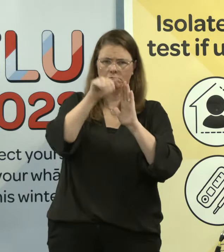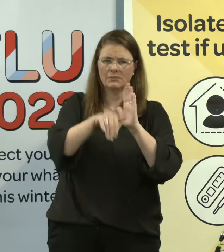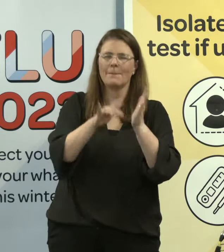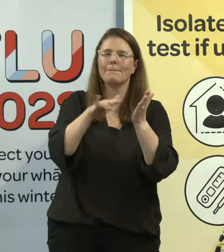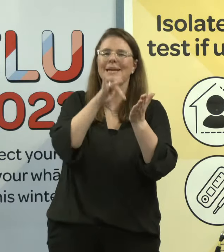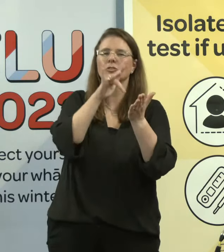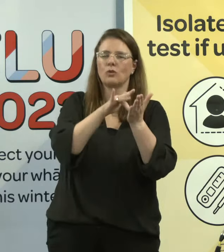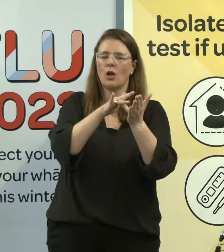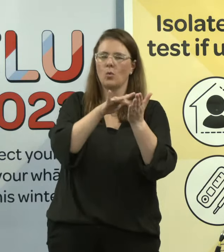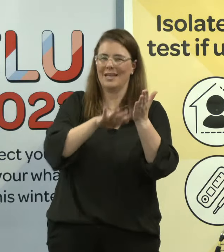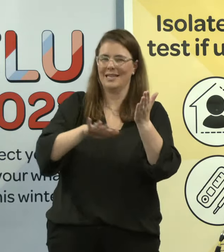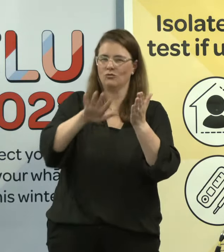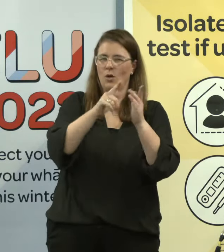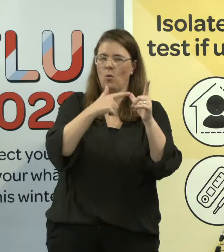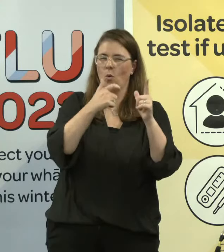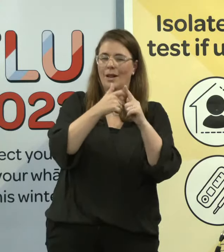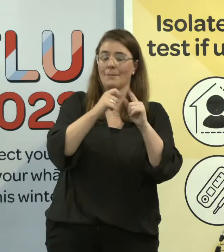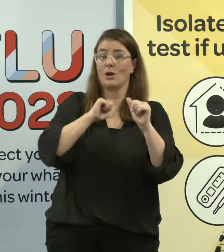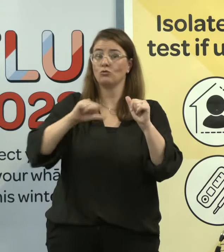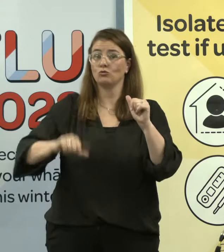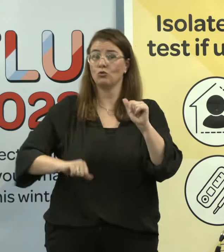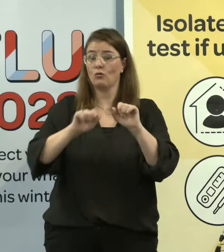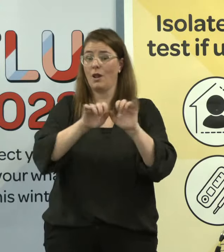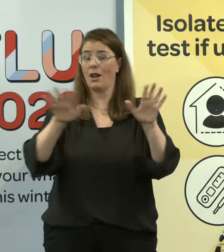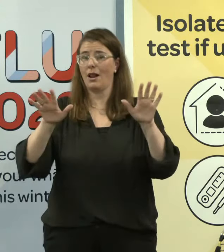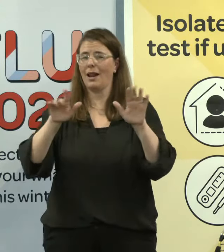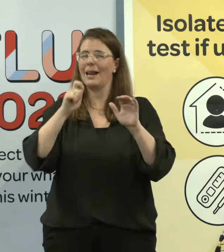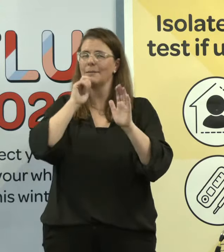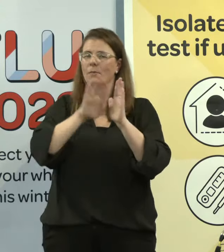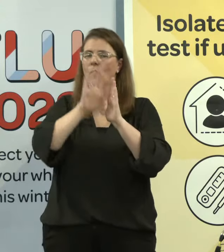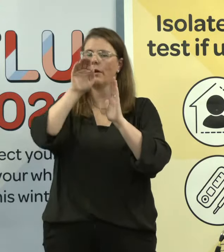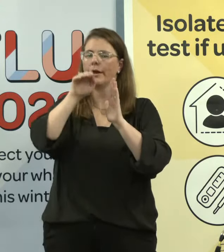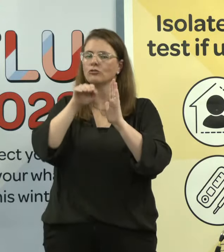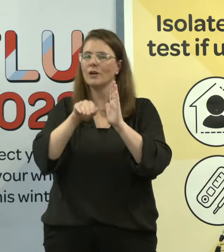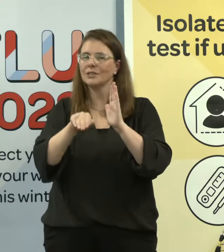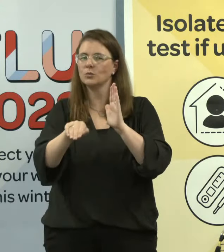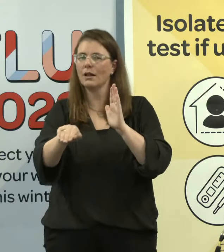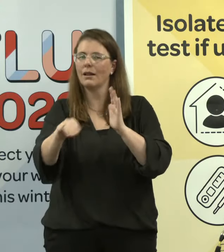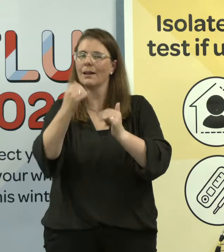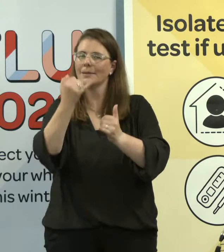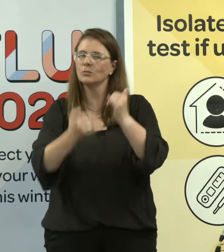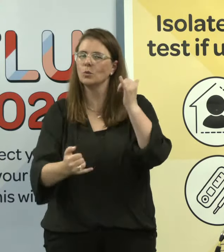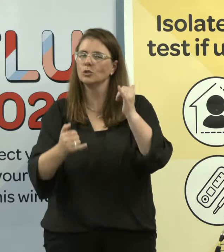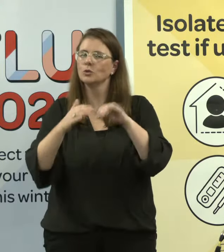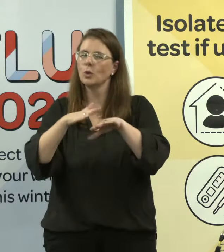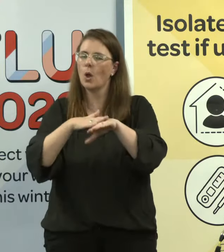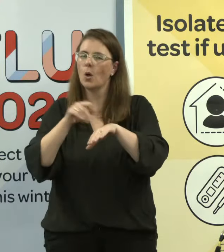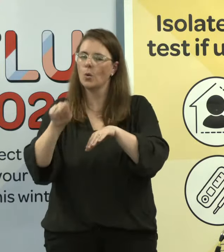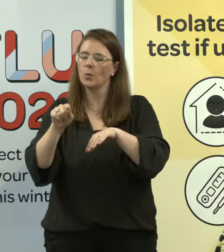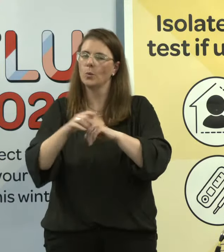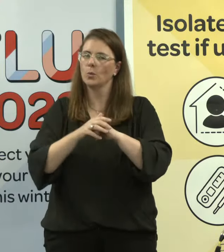pea ki etahi atu waahi o te motu. Hea kua kite i te topa